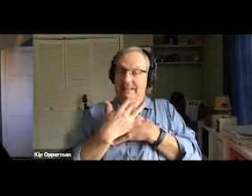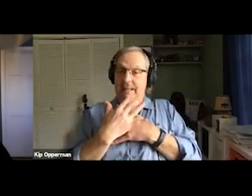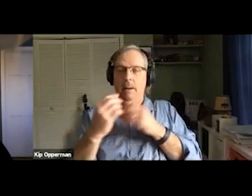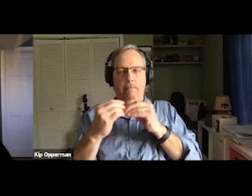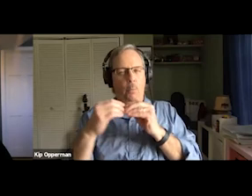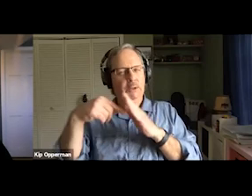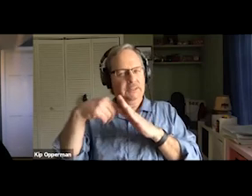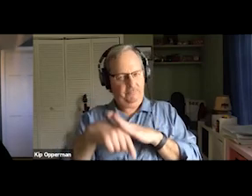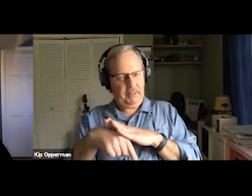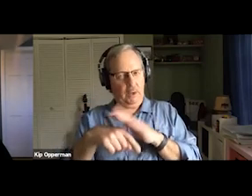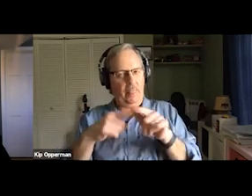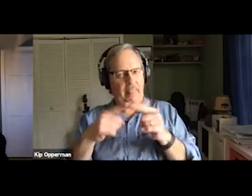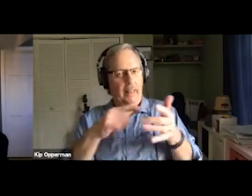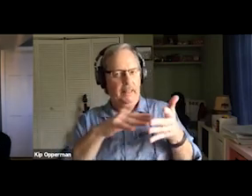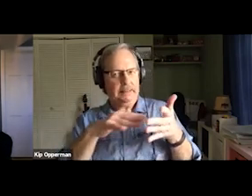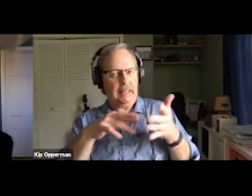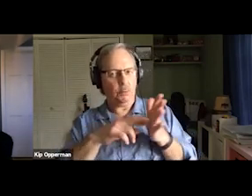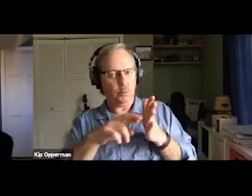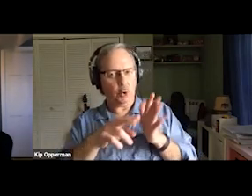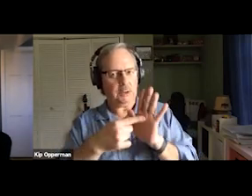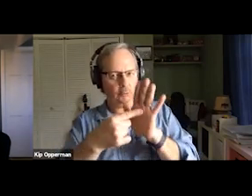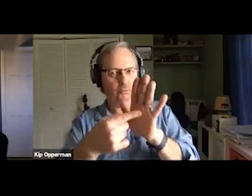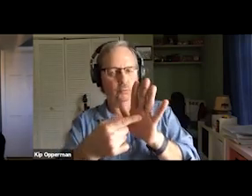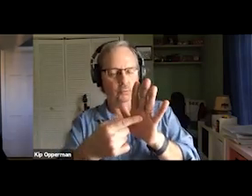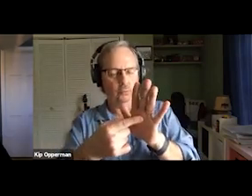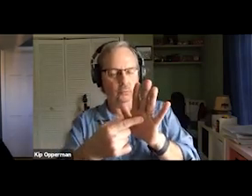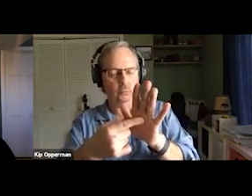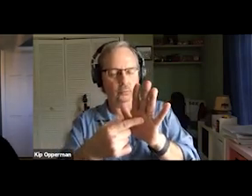que algunos de los estudios que les mostré, mientras que algunas de estas cosas